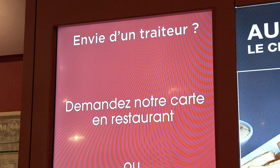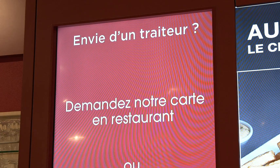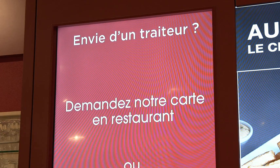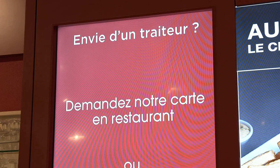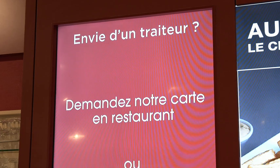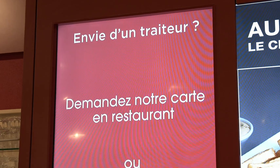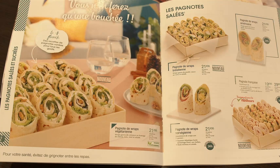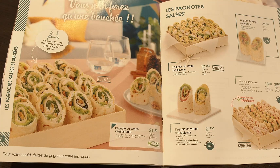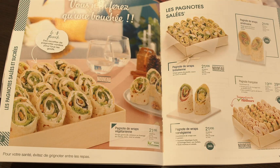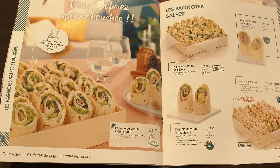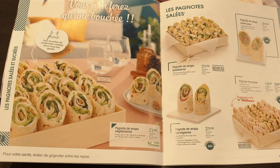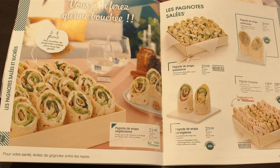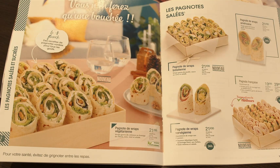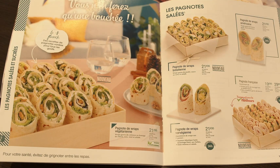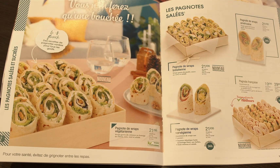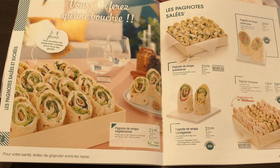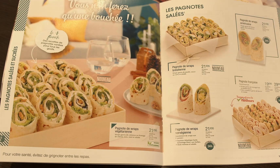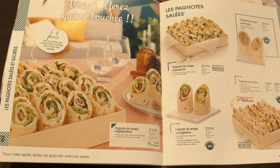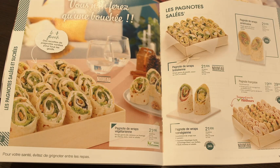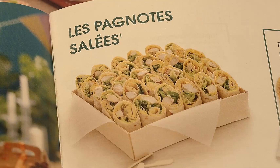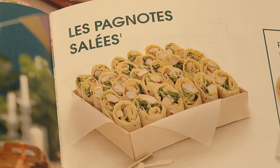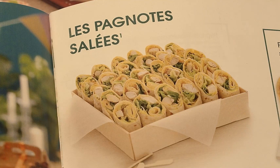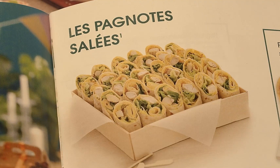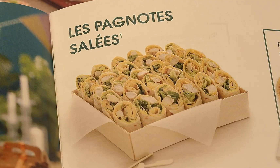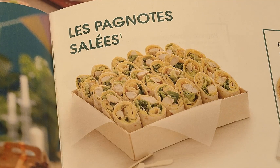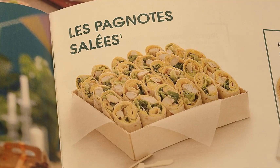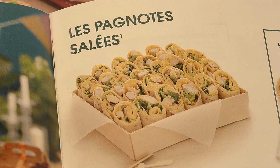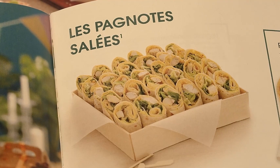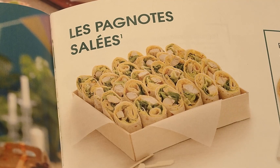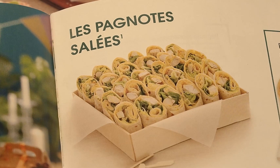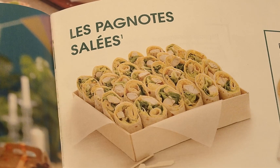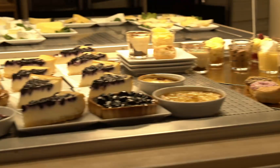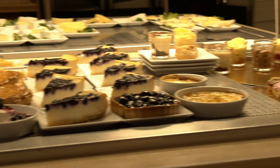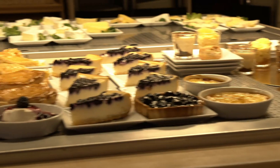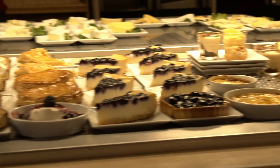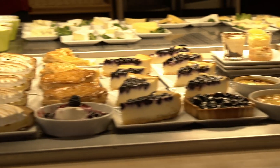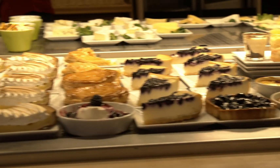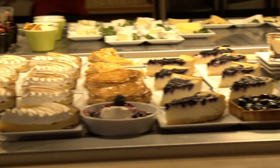j’aimerais bien fabriquer seul ou en équipe les verrines, les sandwichs, les gâteaux... Je suis content de pouvoir faire autre chose,